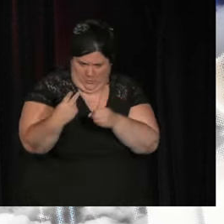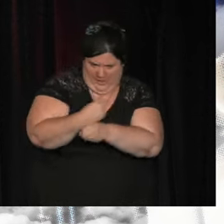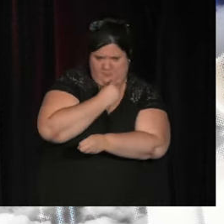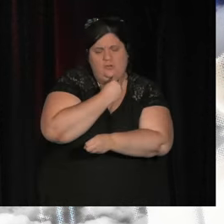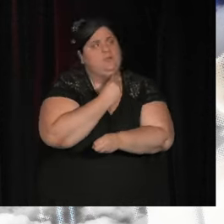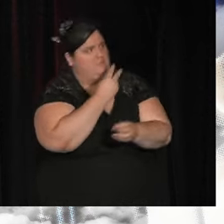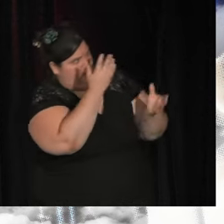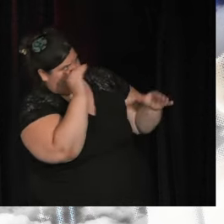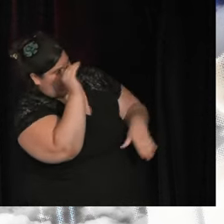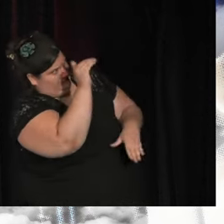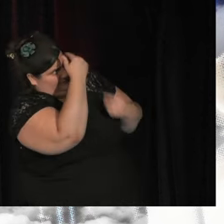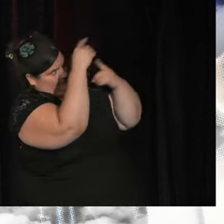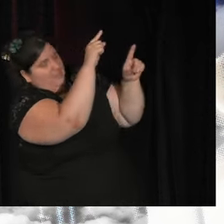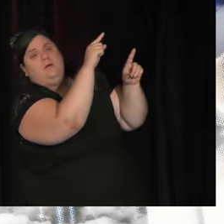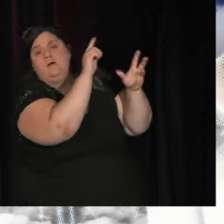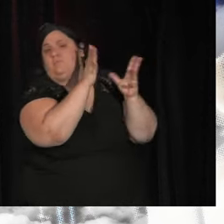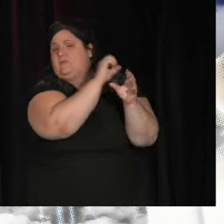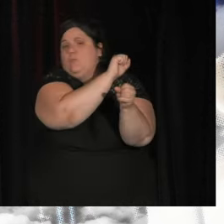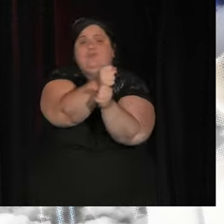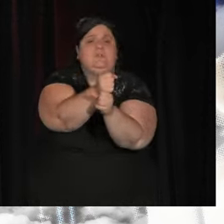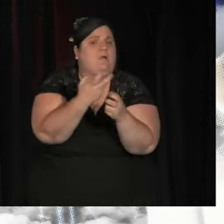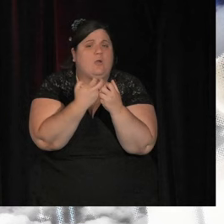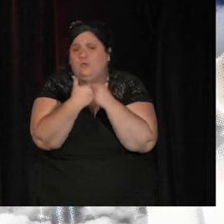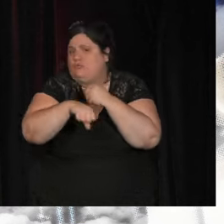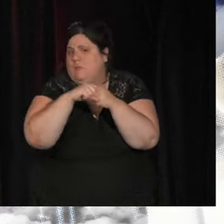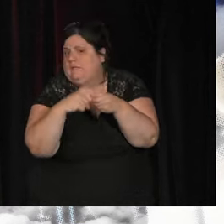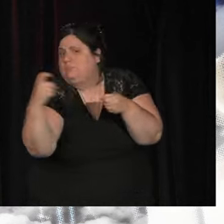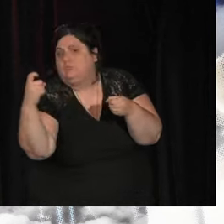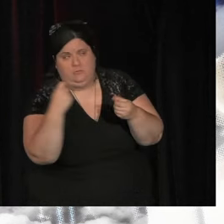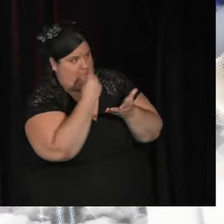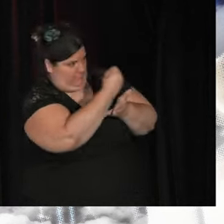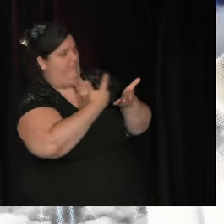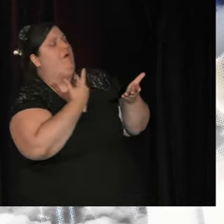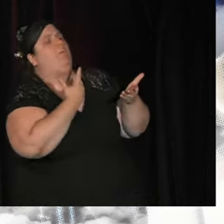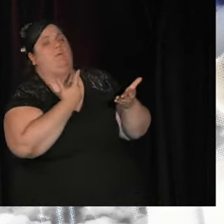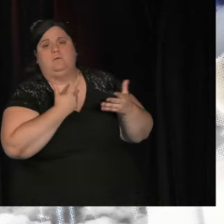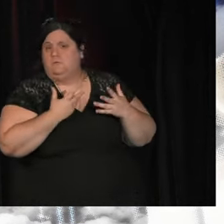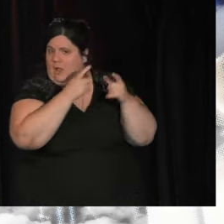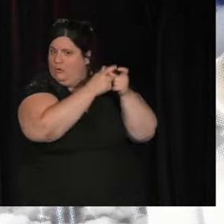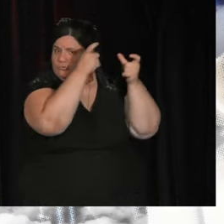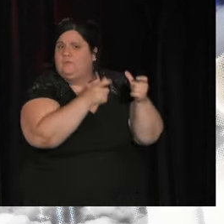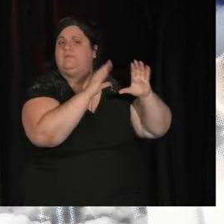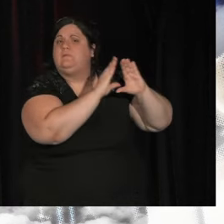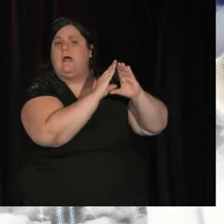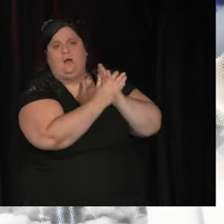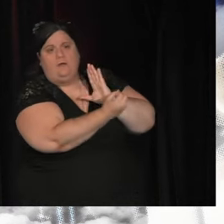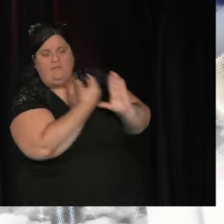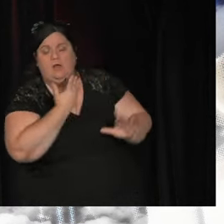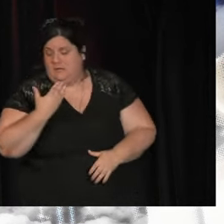la personne était réellement punie, peut-être qu'elle était bannie une semaine ou je n'en sais rien, vous aviez un petit message de Blizzard qui vous disait : "Merci beaucoup d'avoir report cette personne.